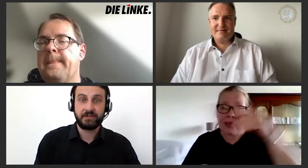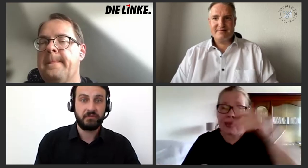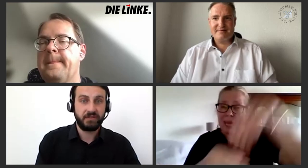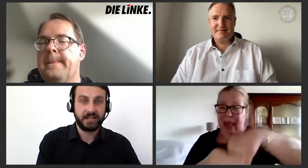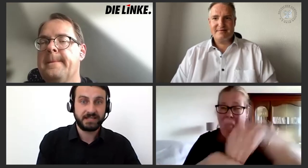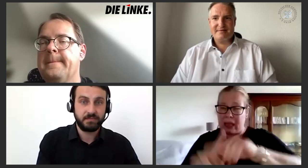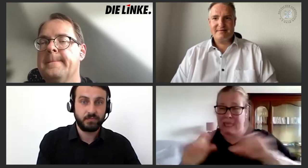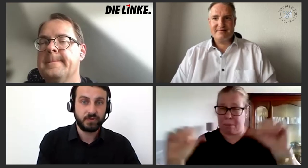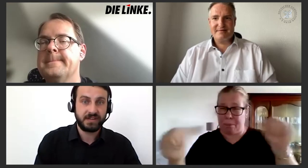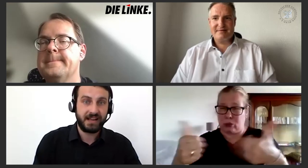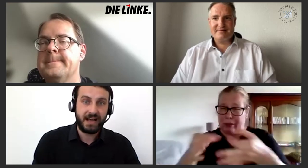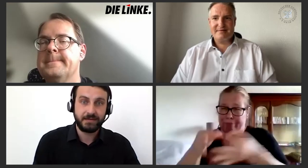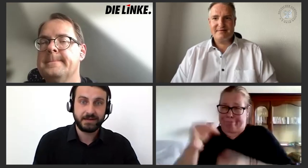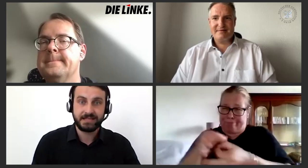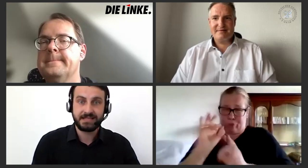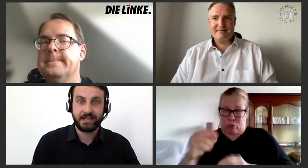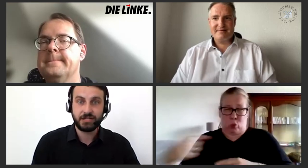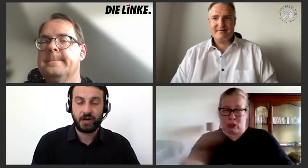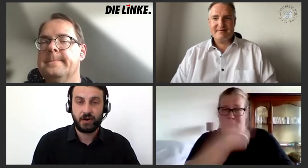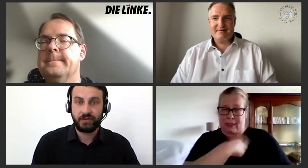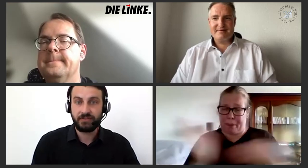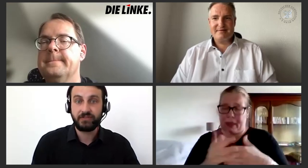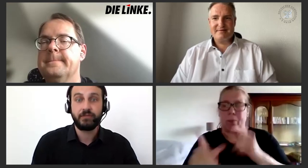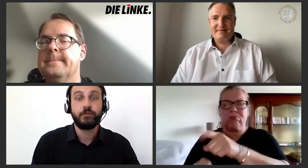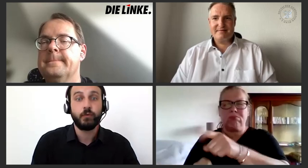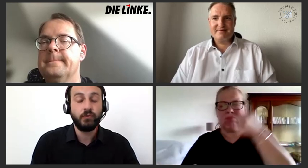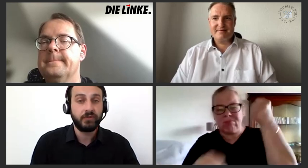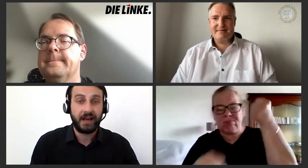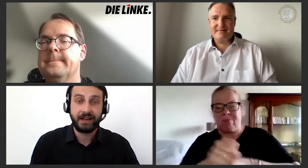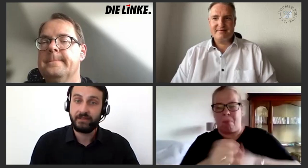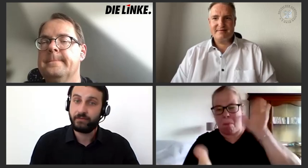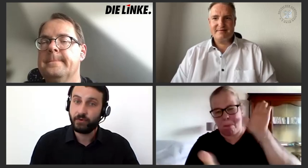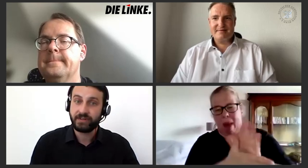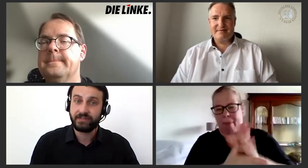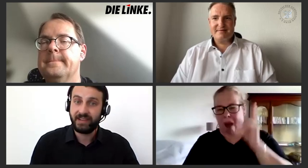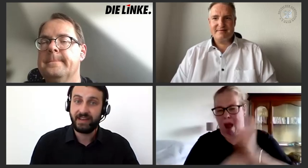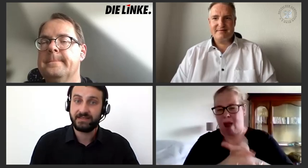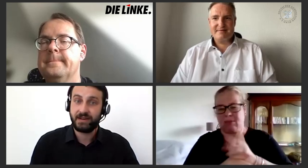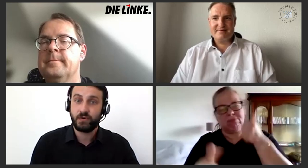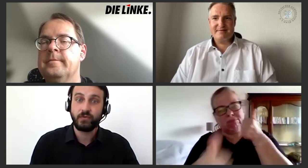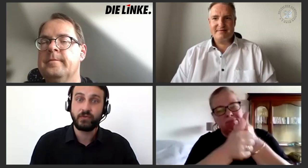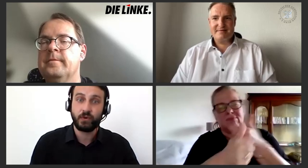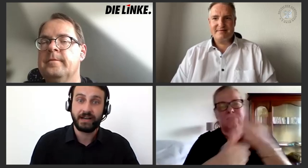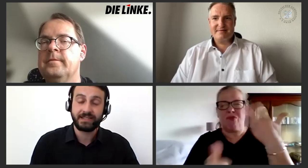Deswegen, wenn wir jetzt den Bundesteilhabegesetz anschauen, das ist für uns leider wirklich sehr,